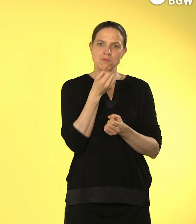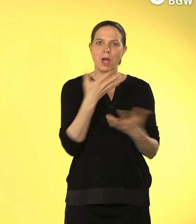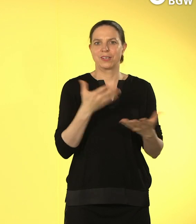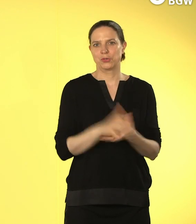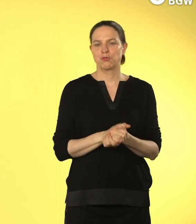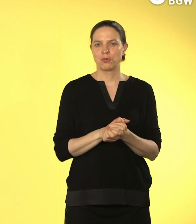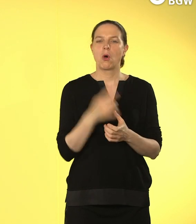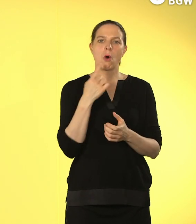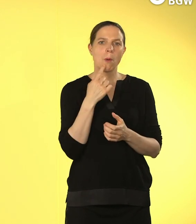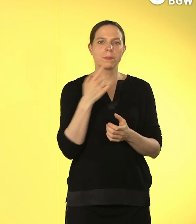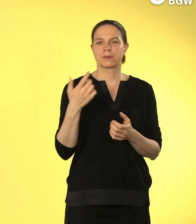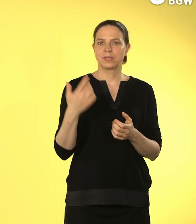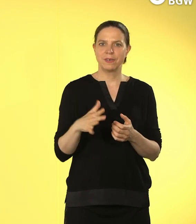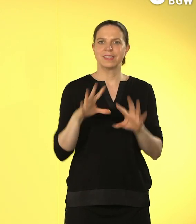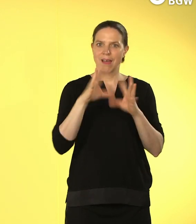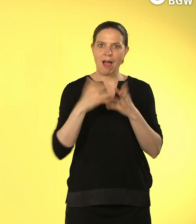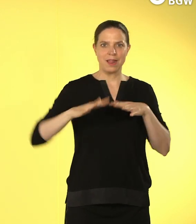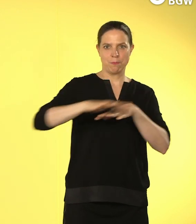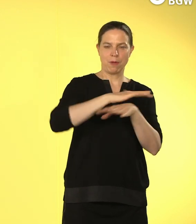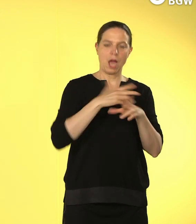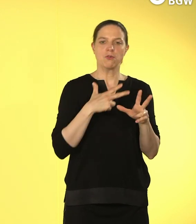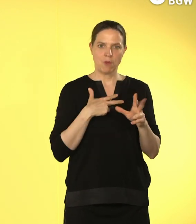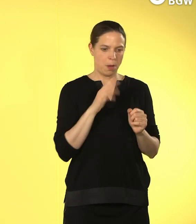ob man alle Bereiche auch gut erwischt hat.